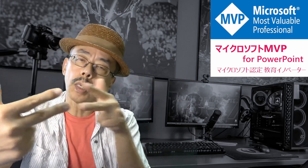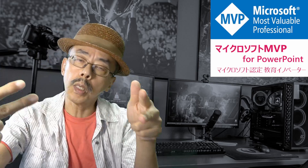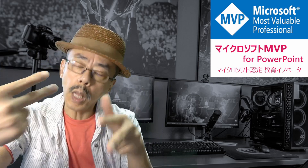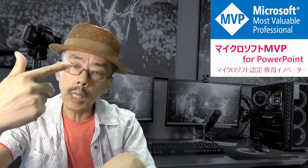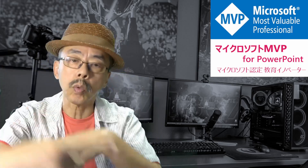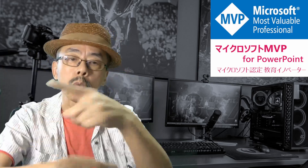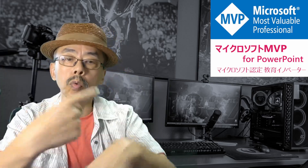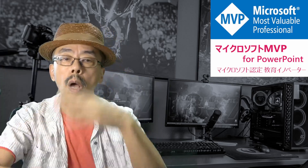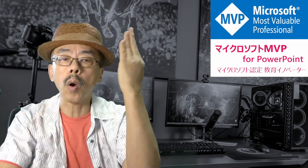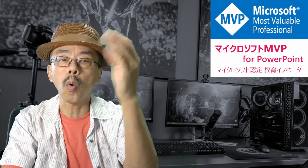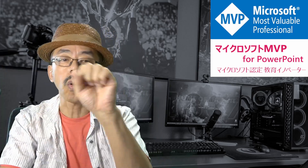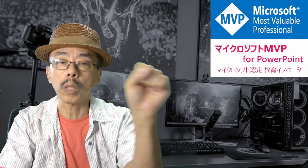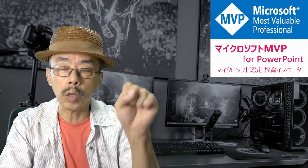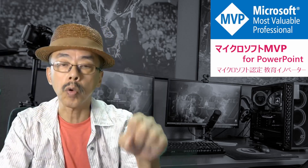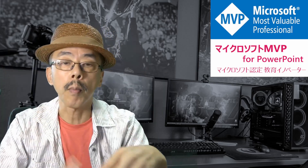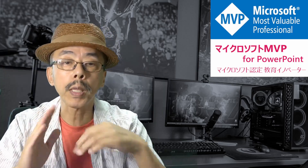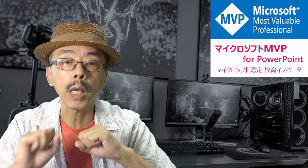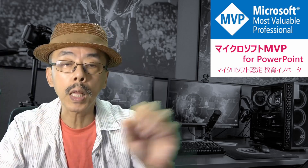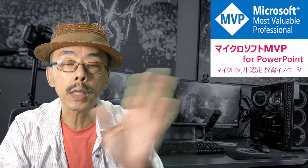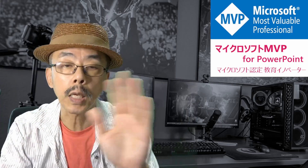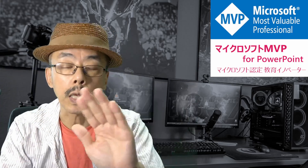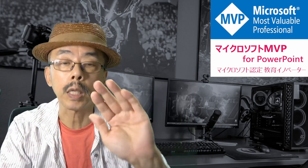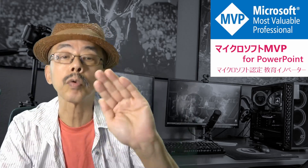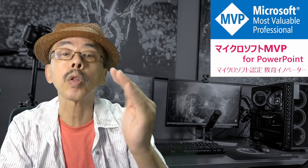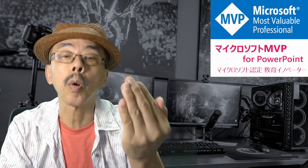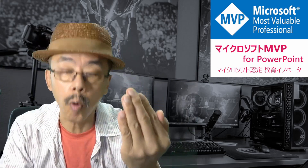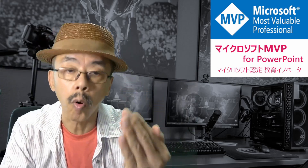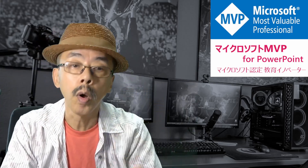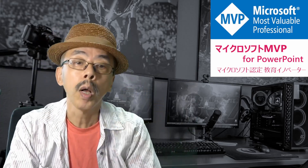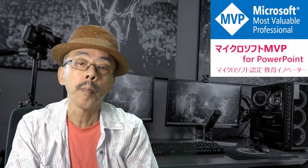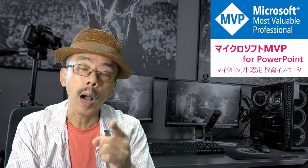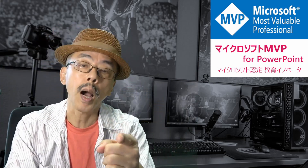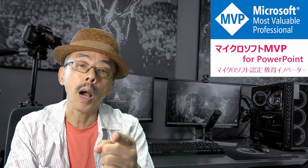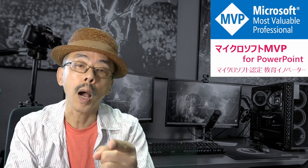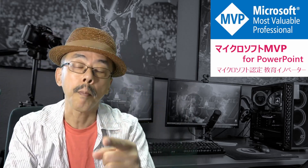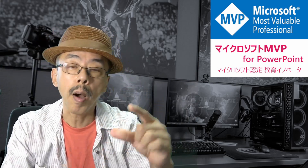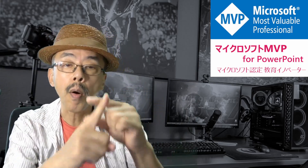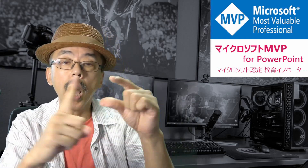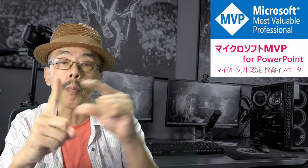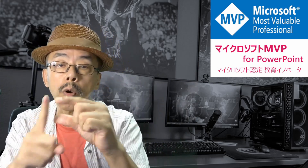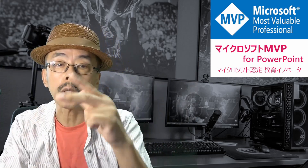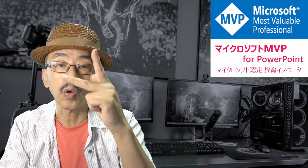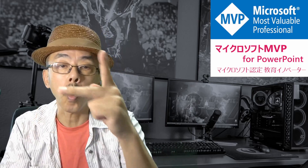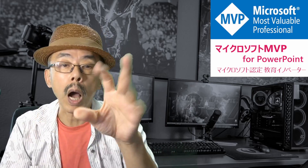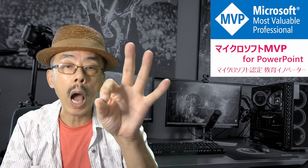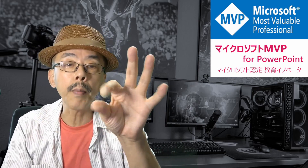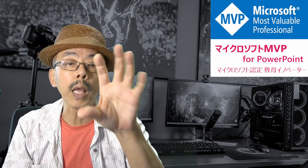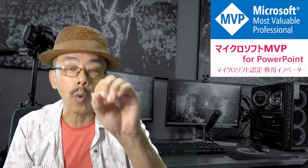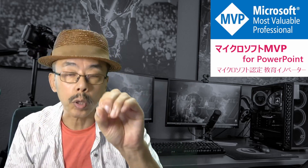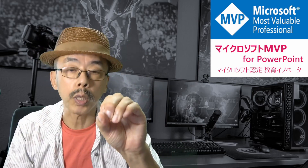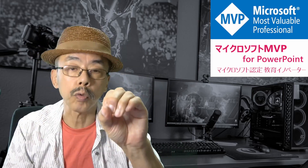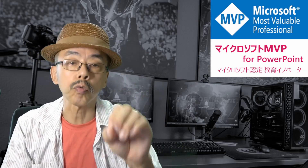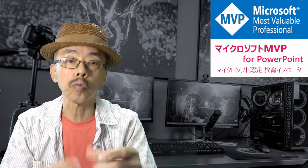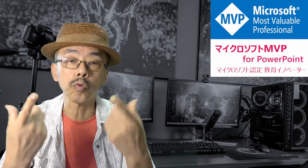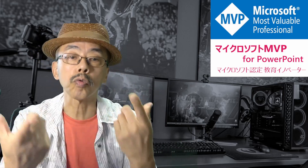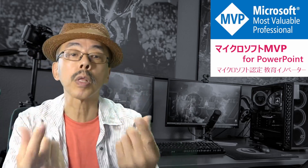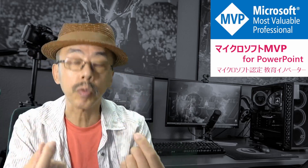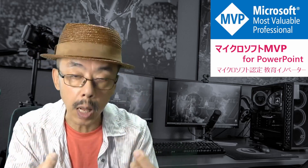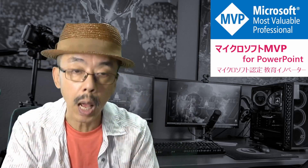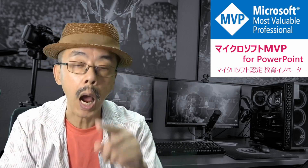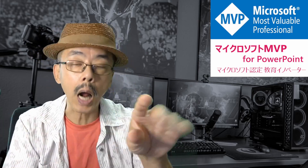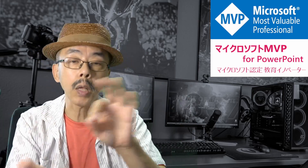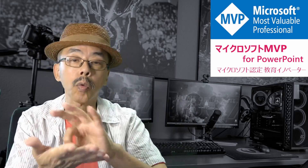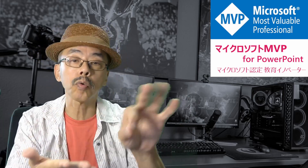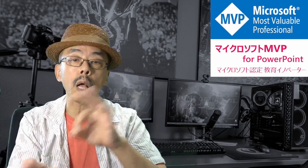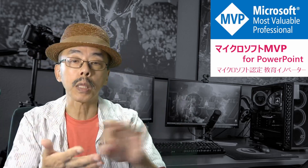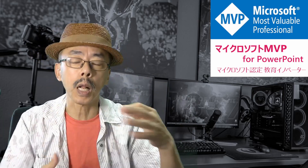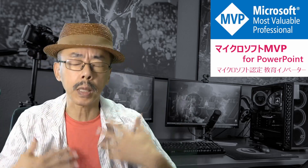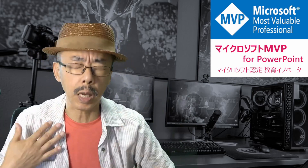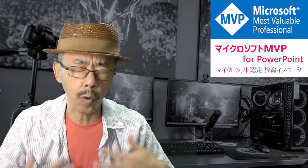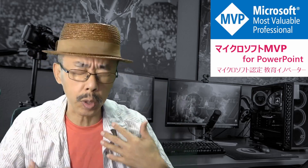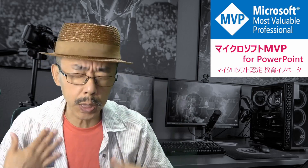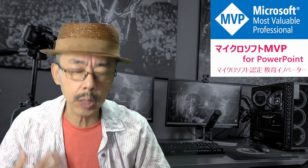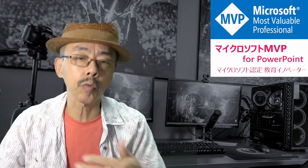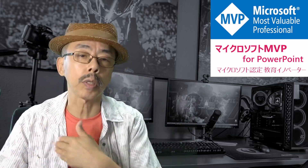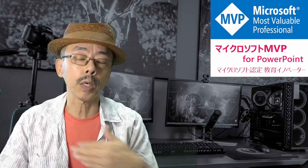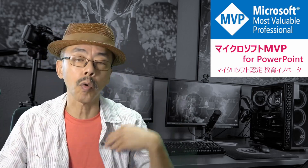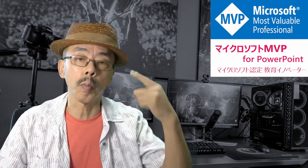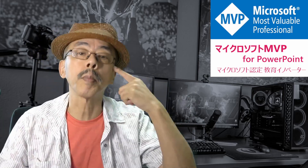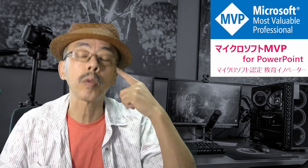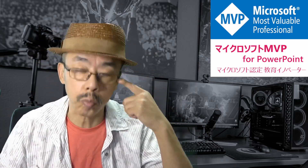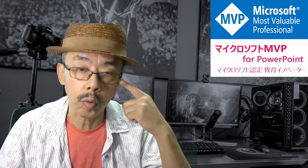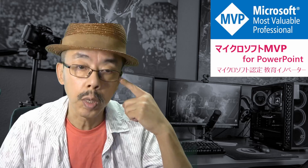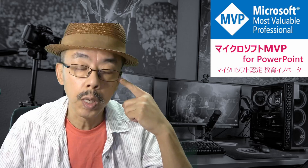オンラインの手話講座というのはやってないんですけど、パワーポイントのCameo、あれを使えば楽しくできると思います。